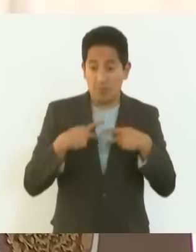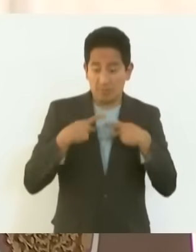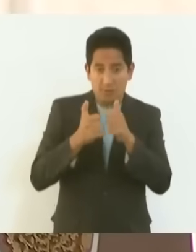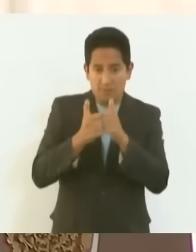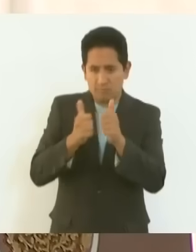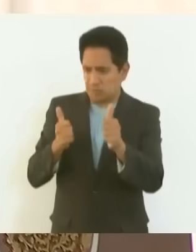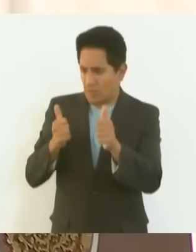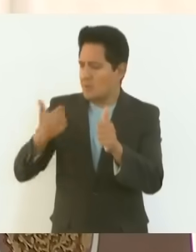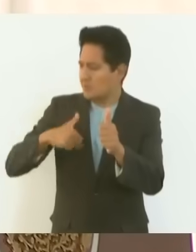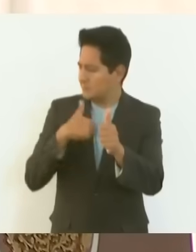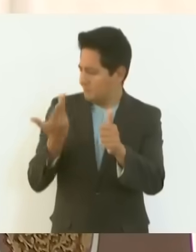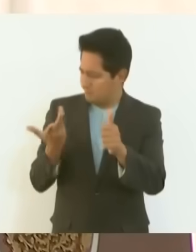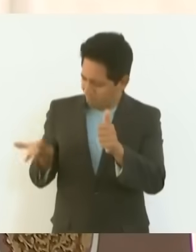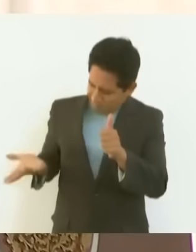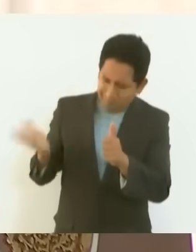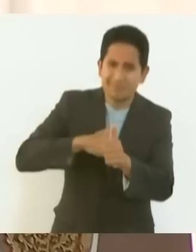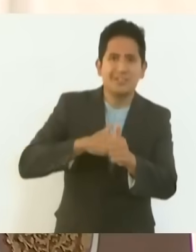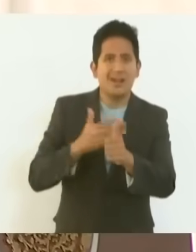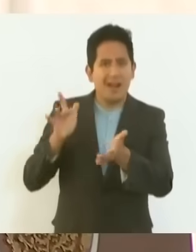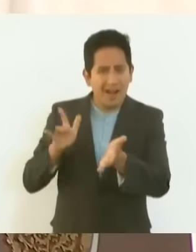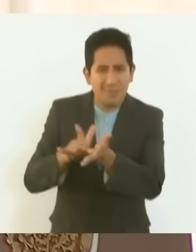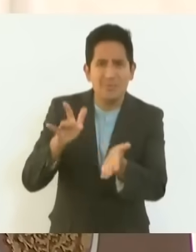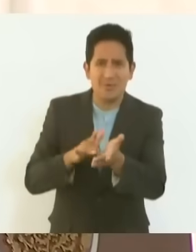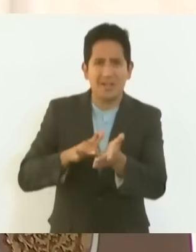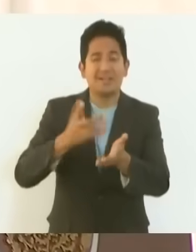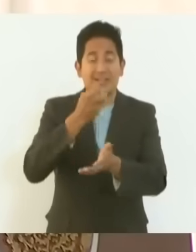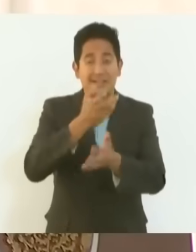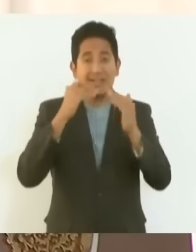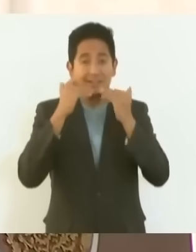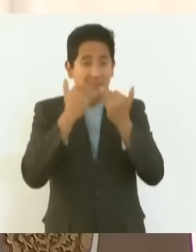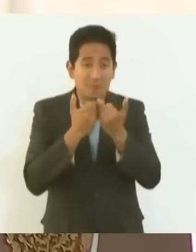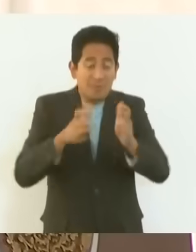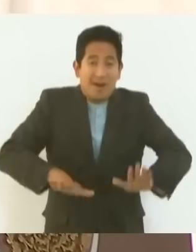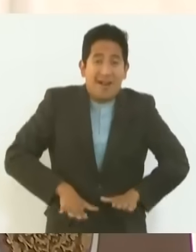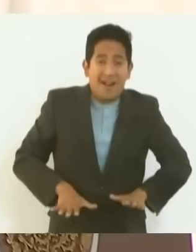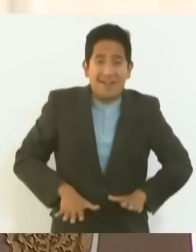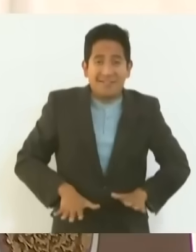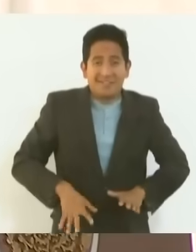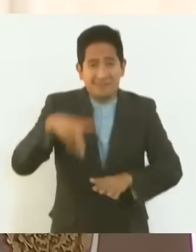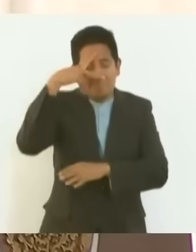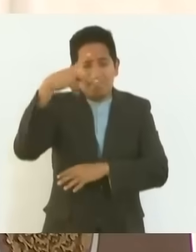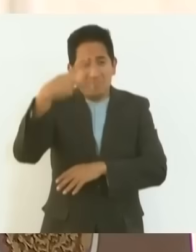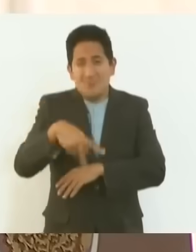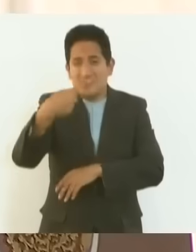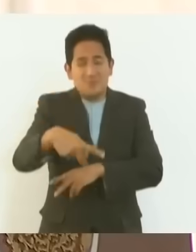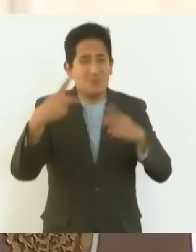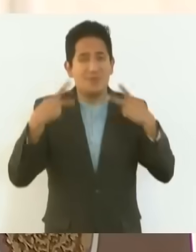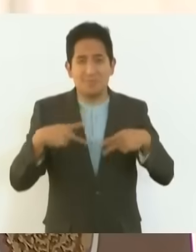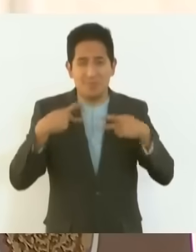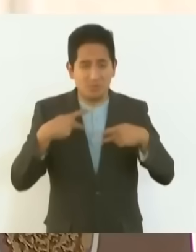es el pueblo de México, fraterno y solidario. Desarmamos. Desarmarnos no es solo dejar caer